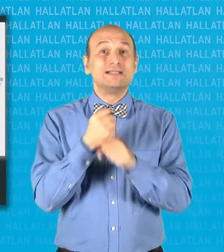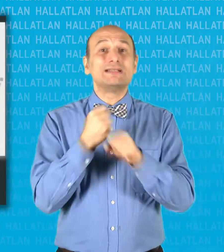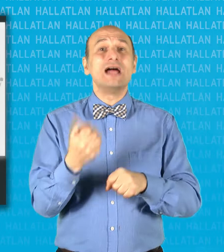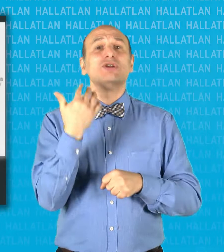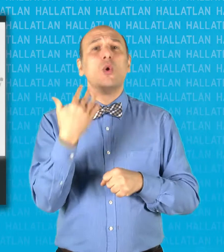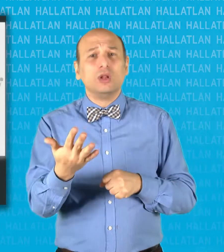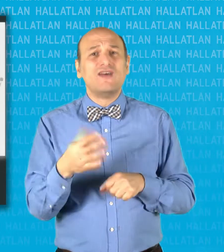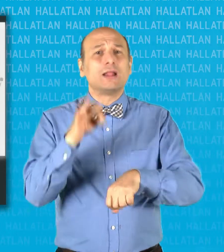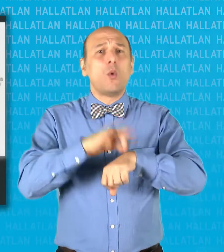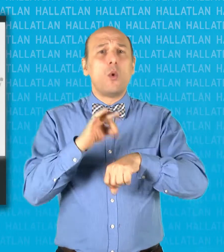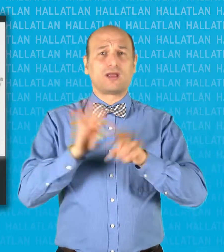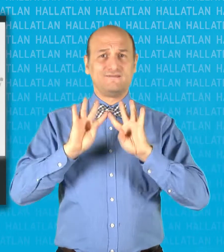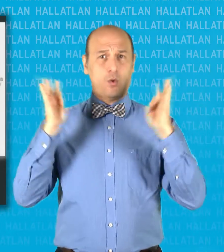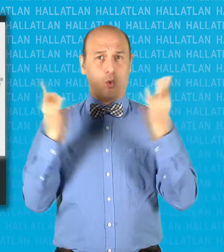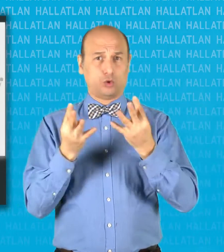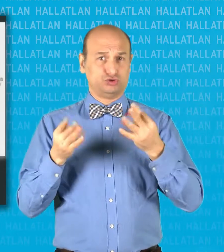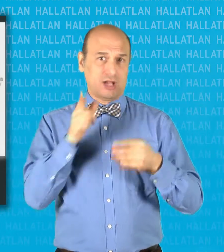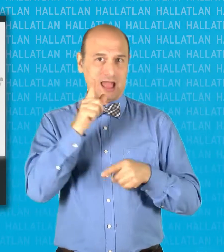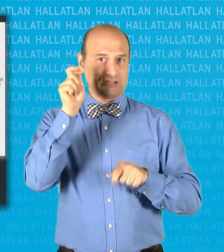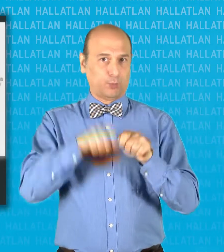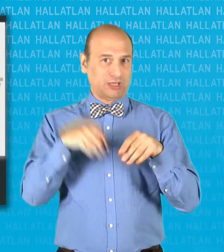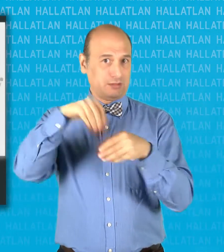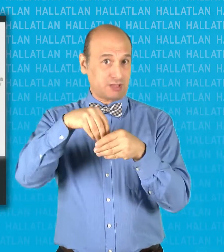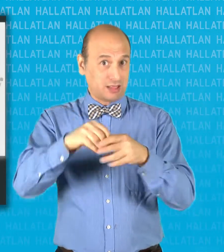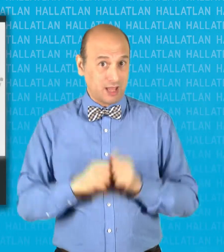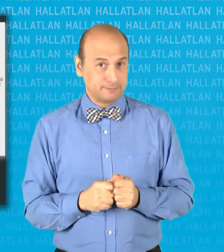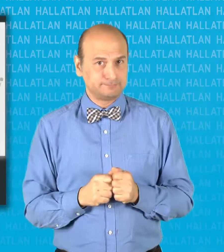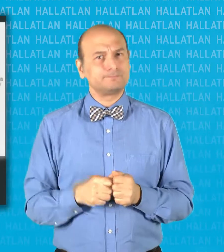Körülbelül százötven orvos vesz részt a beavatkozáson.